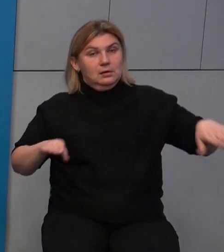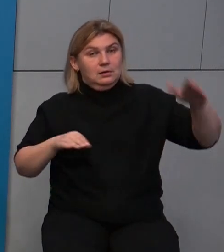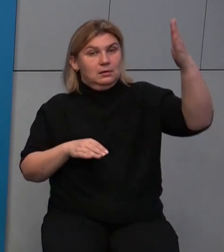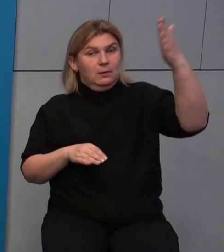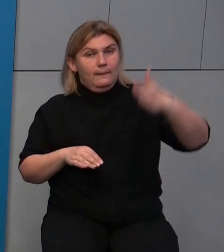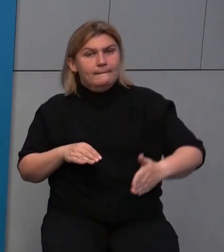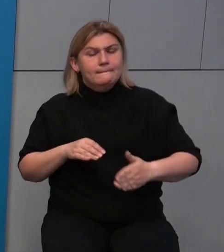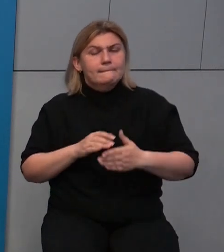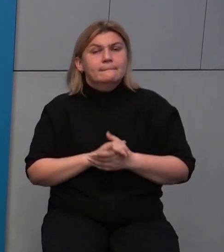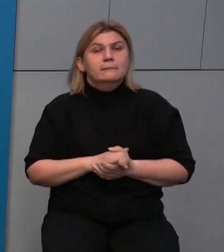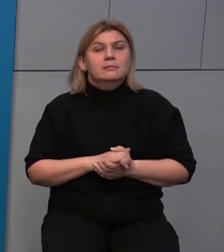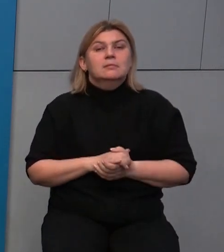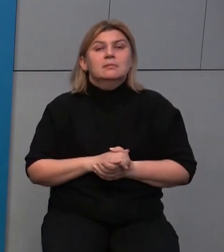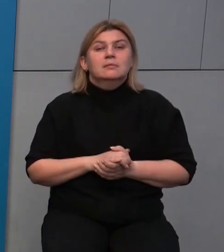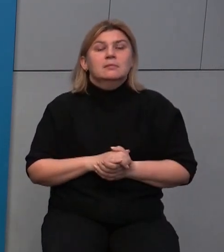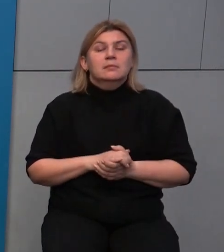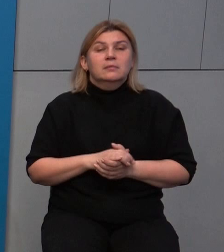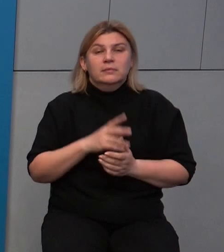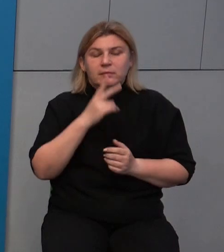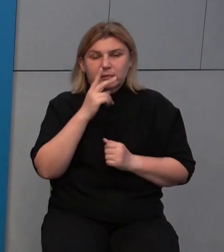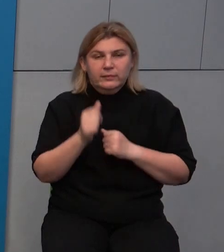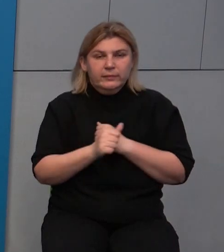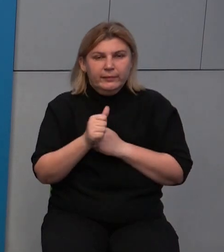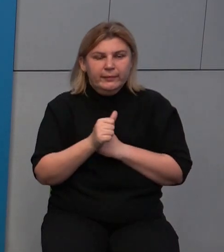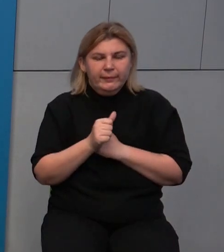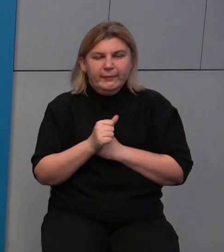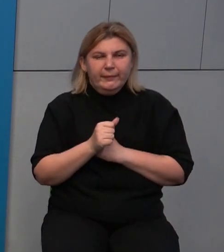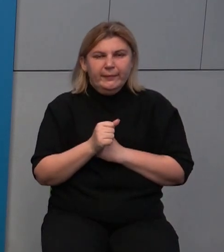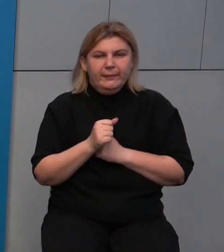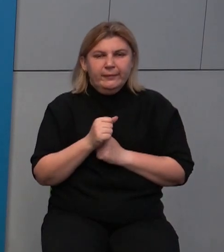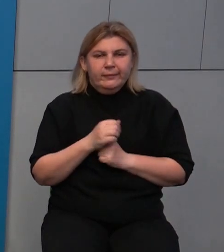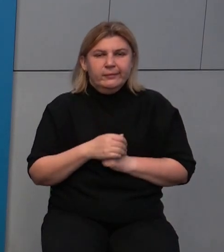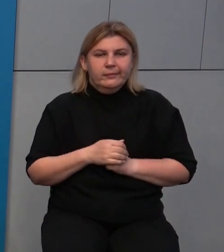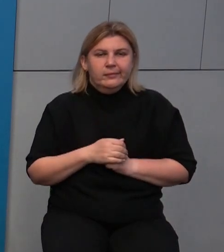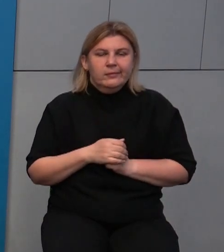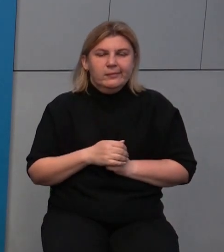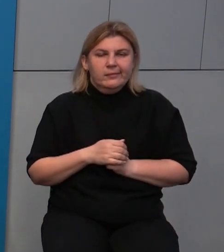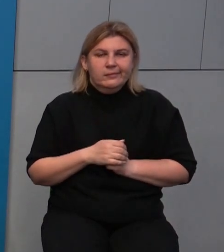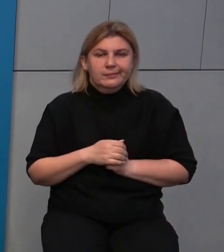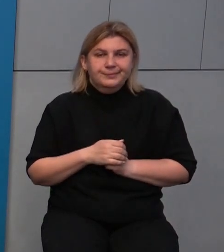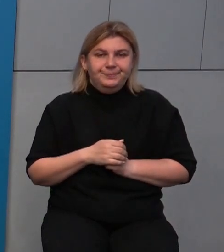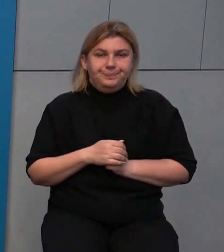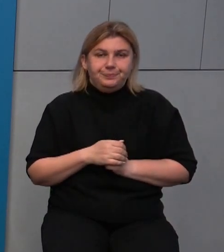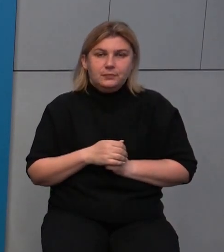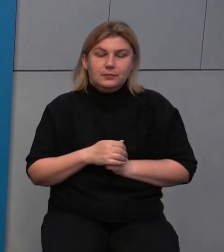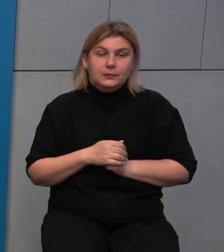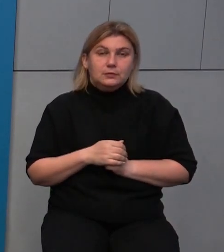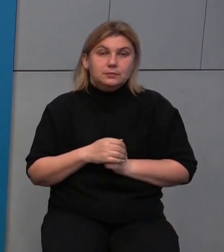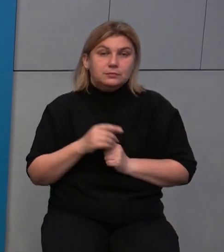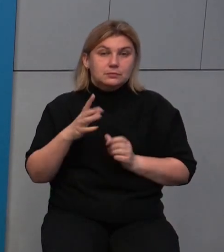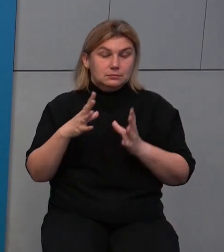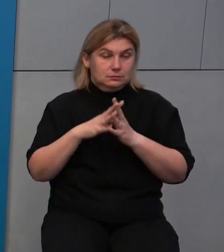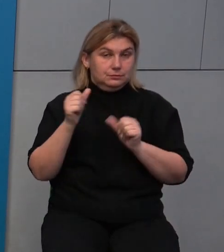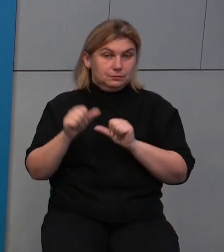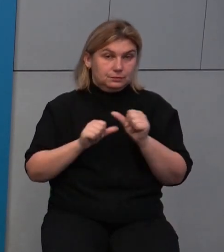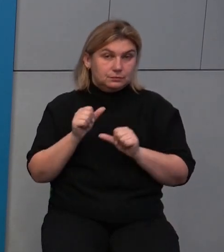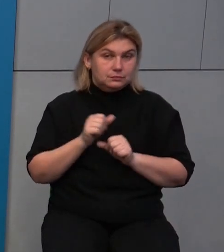Widziałam tam też oczywiście przejmujące dokumenty, ale to może na później. Więc od 10 lat